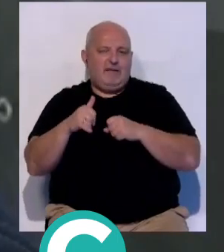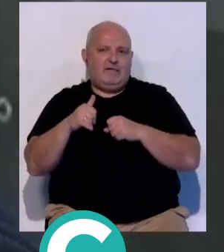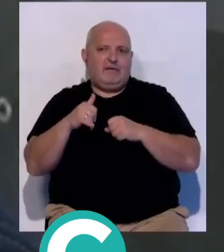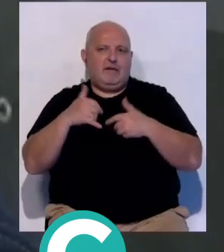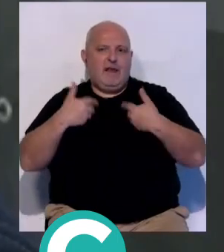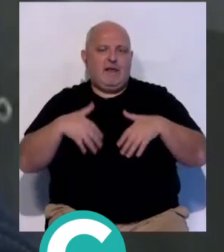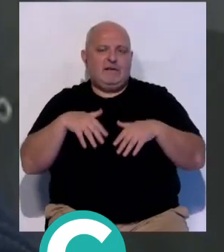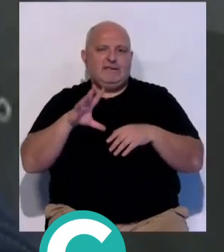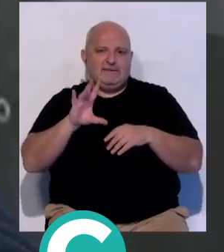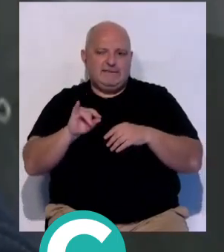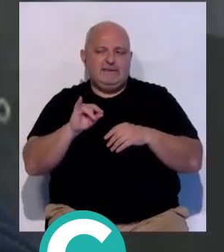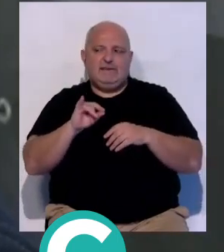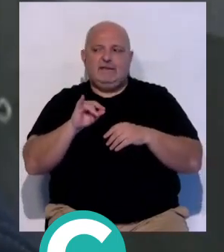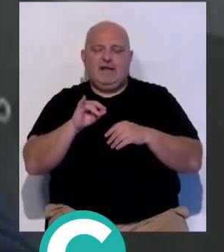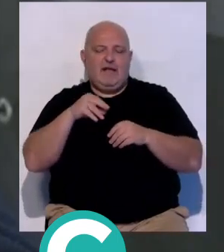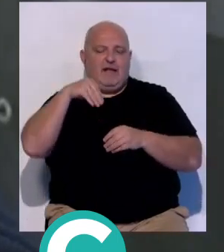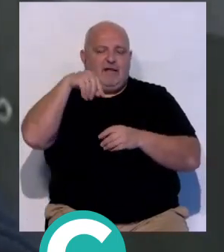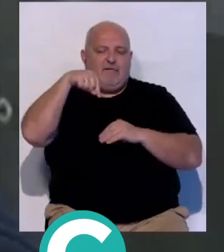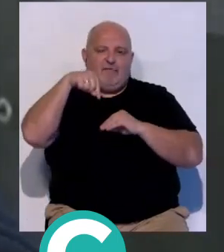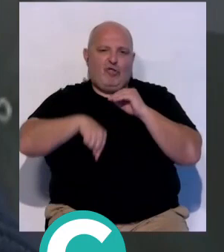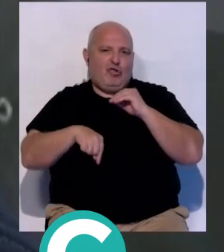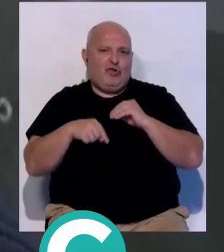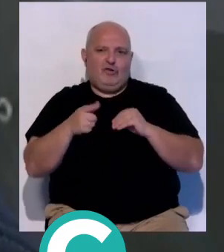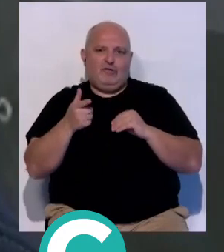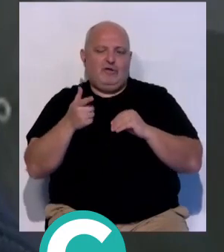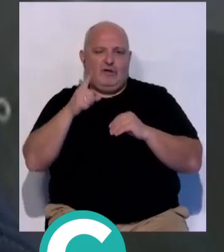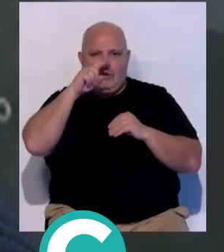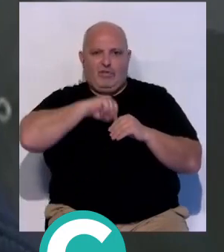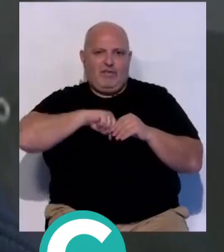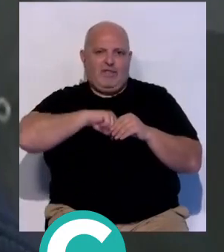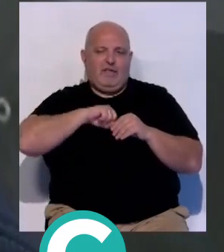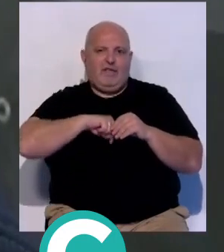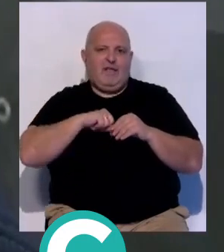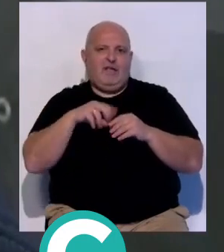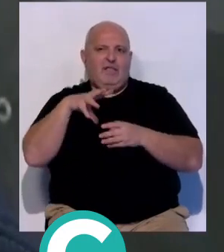pero en el fondo tiene que tener consciente de que dentro del fútbol todo todo es válido